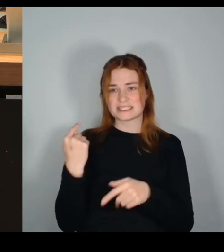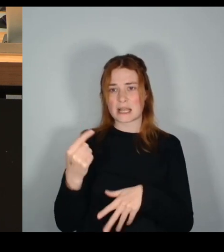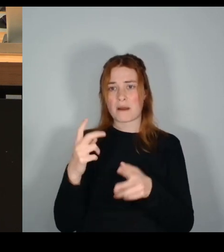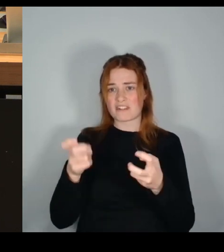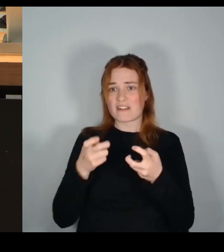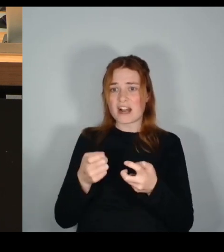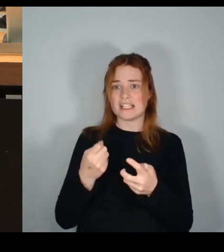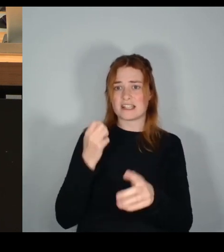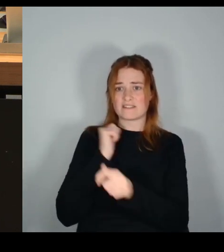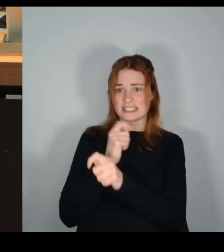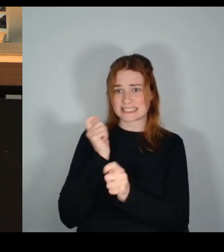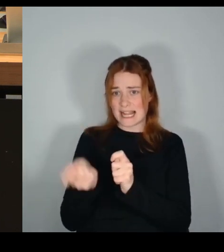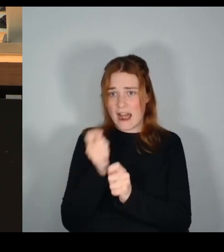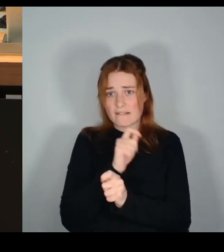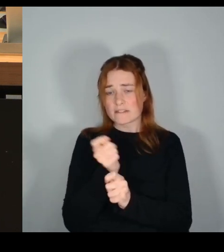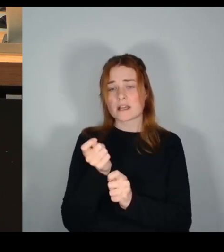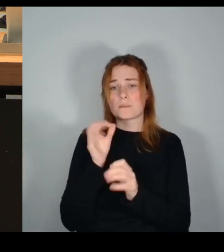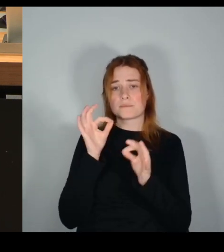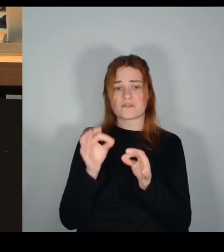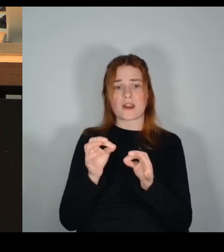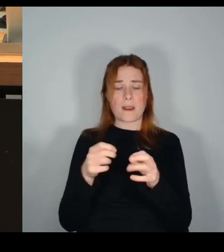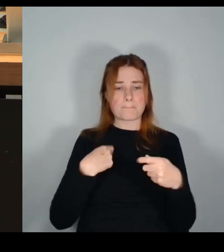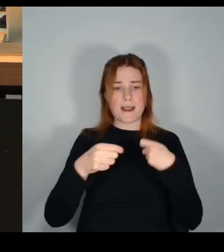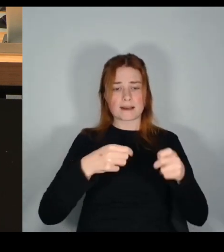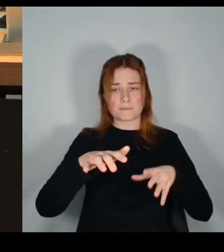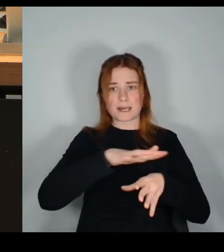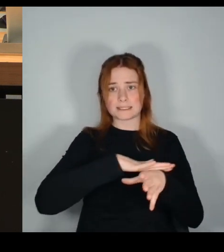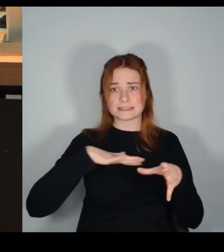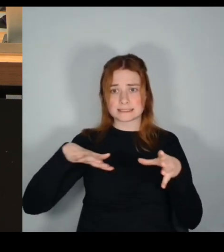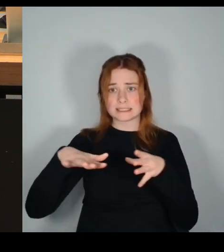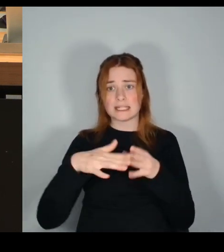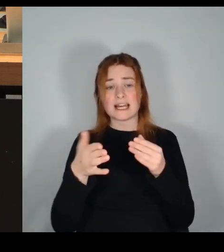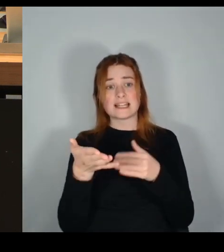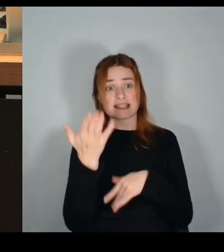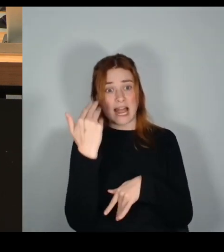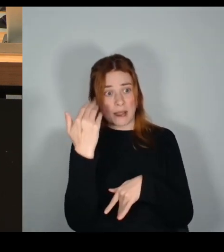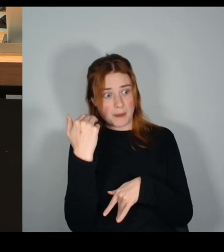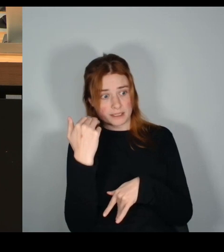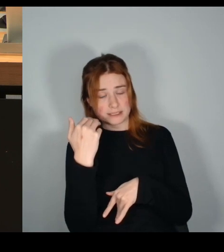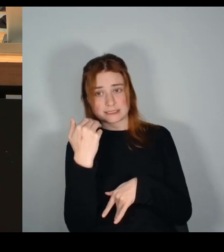Peiniger traf, der übrigens auch Asyl und Fluchtgründe in Anspruch genommen